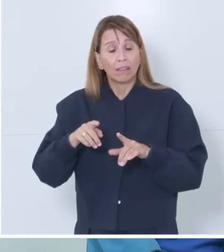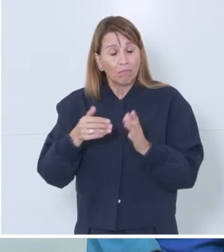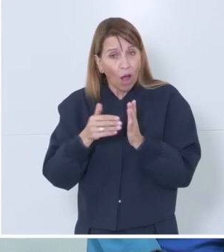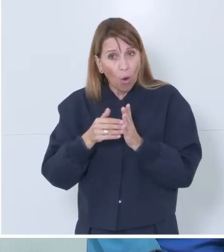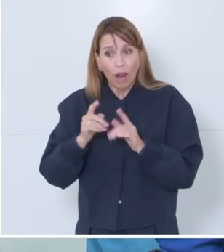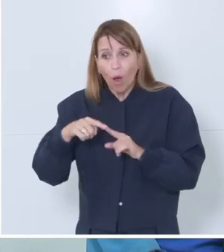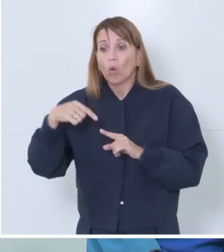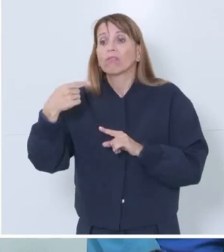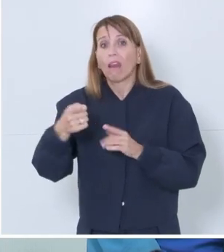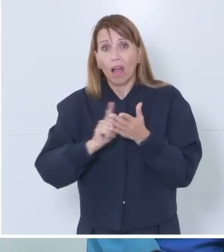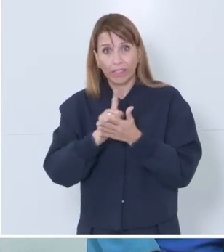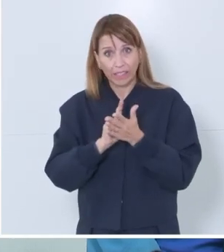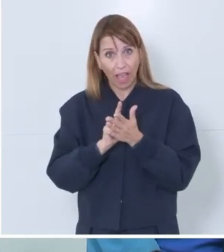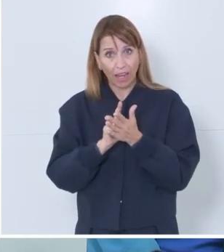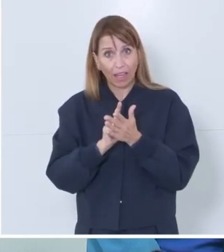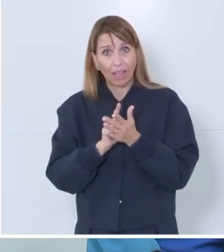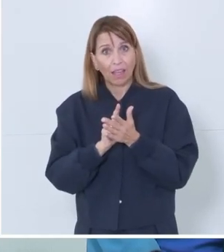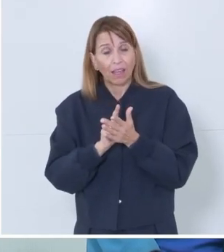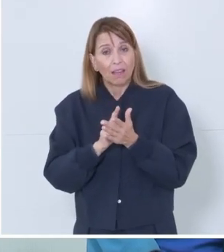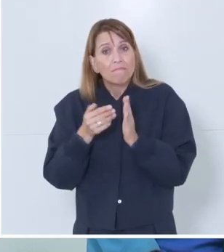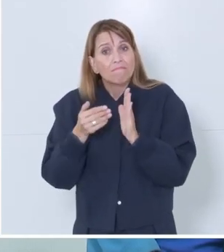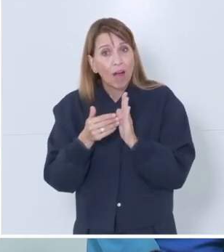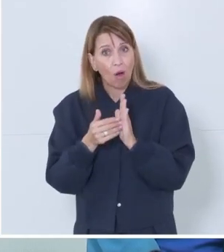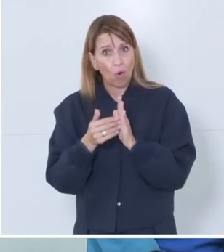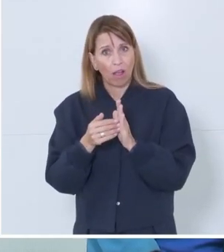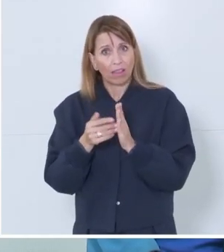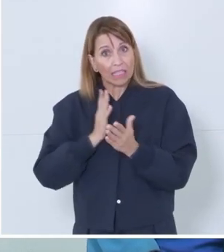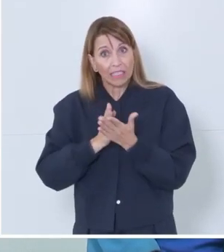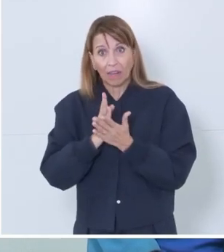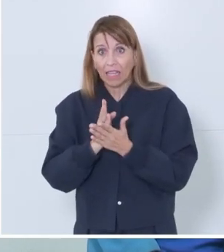ja, weiterhin sehen, dass der Zivildienst die tragende Säule ist und auch die Basis dafür,